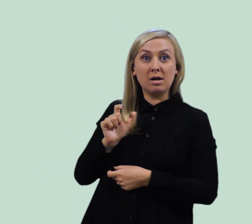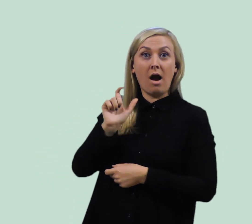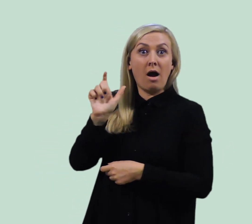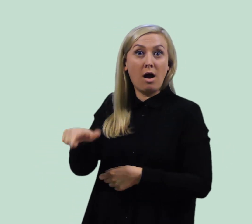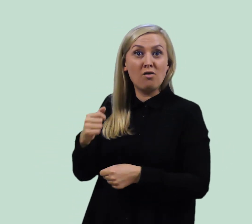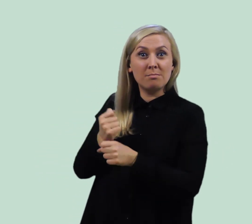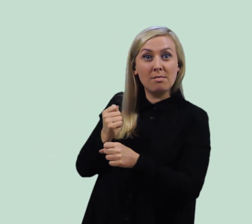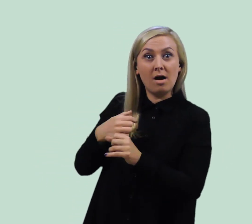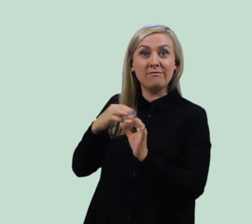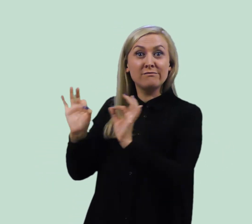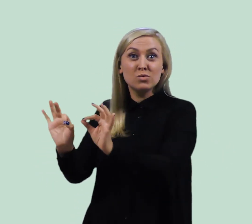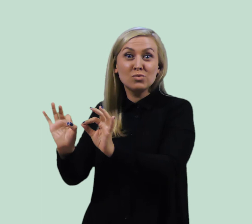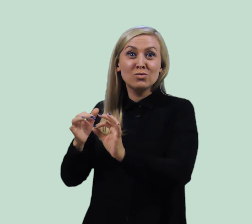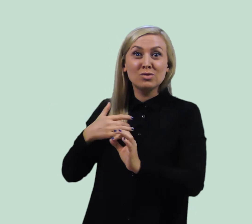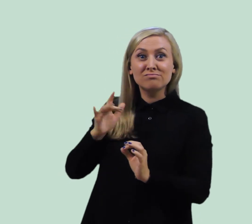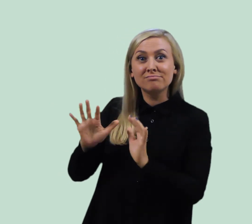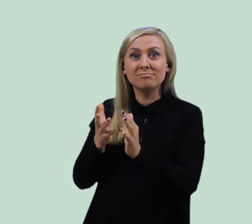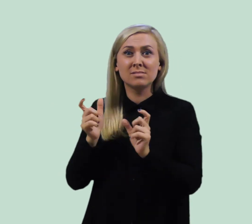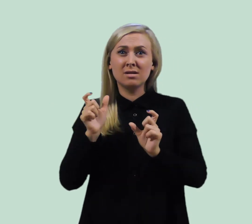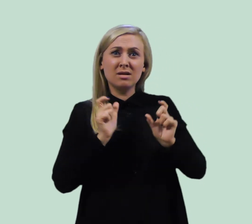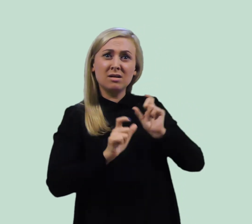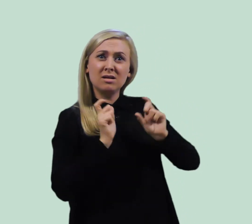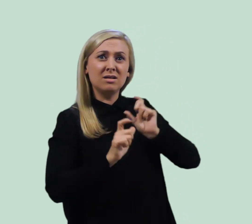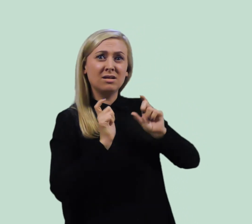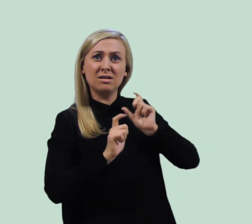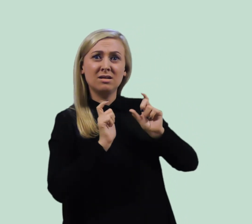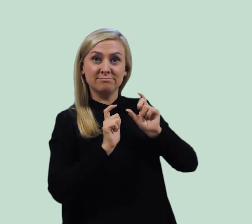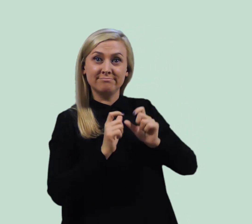oder dich zwingen ihn_sie zu befriedigen.